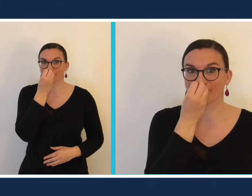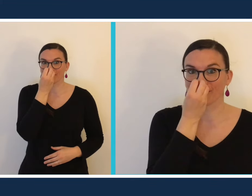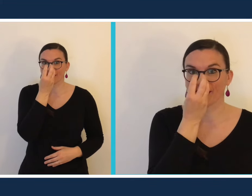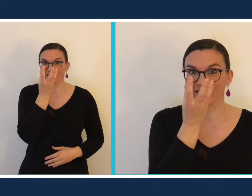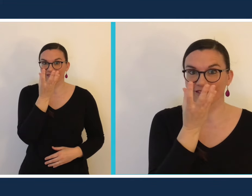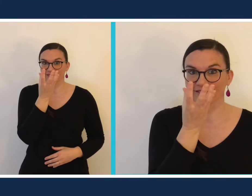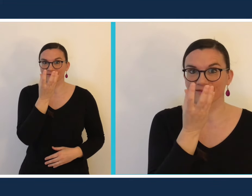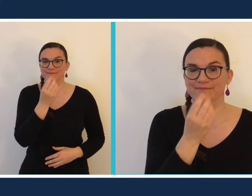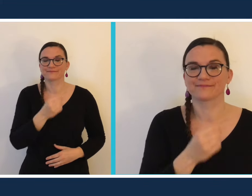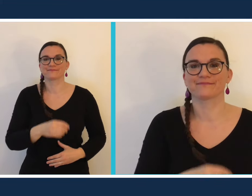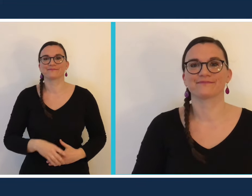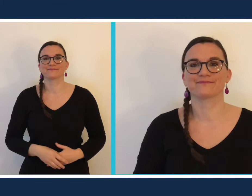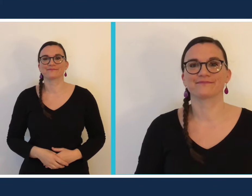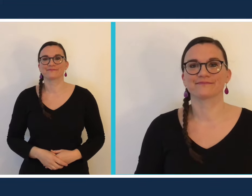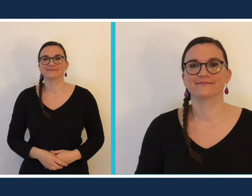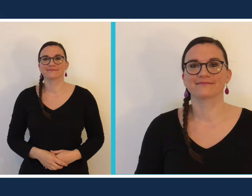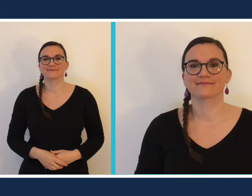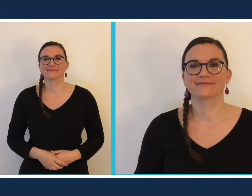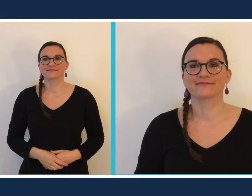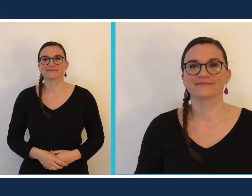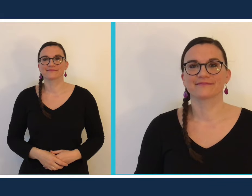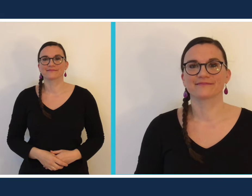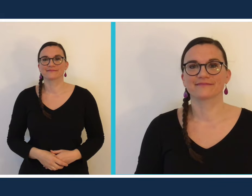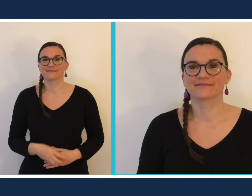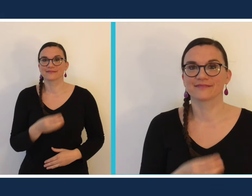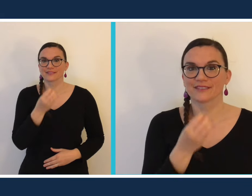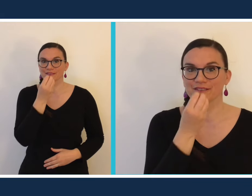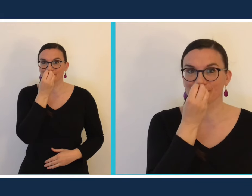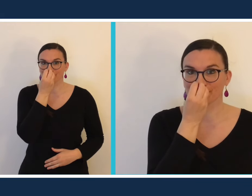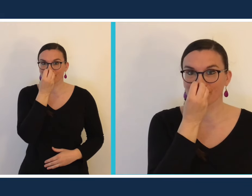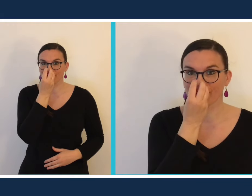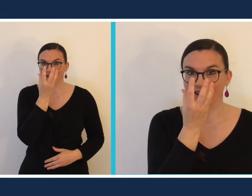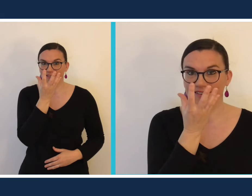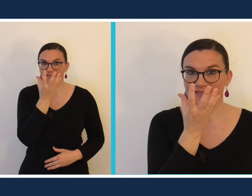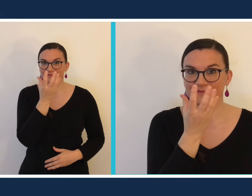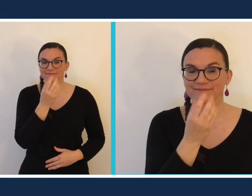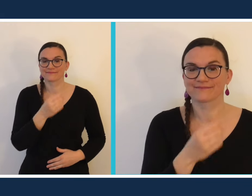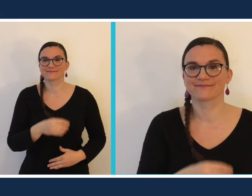[Fleurs]